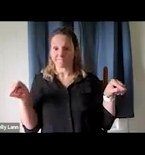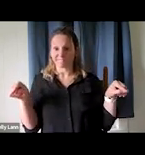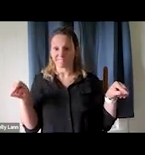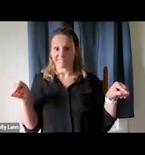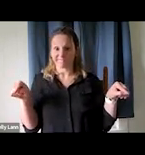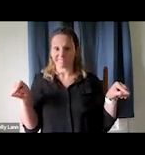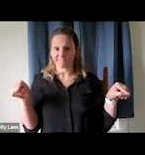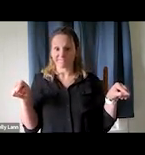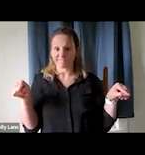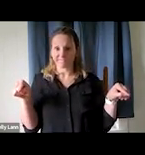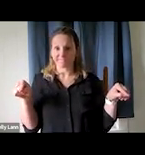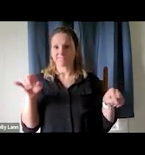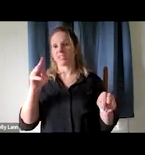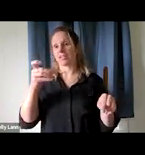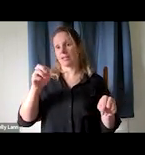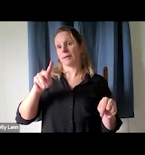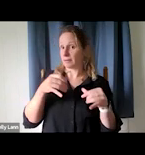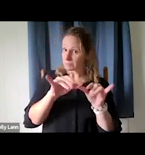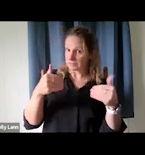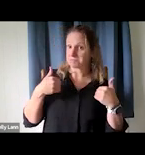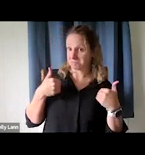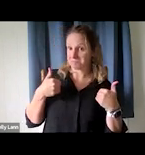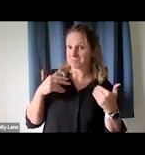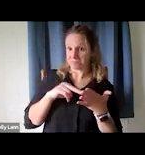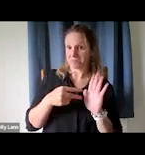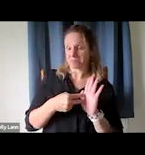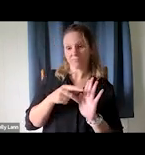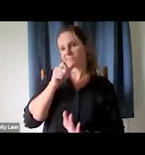los impedimentos siguen ahí entonces lo consideramos no material.